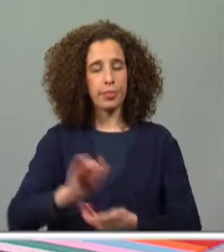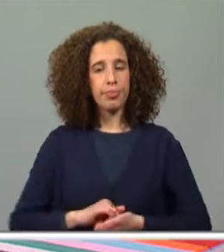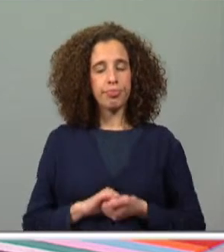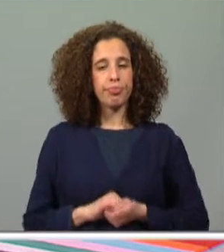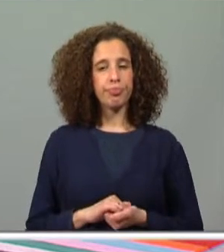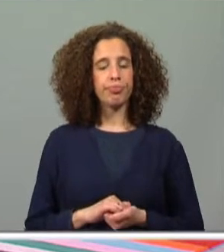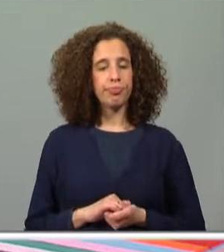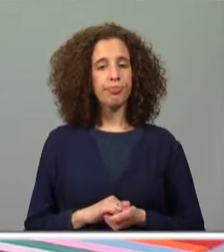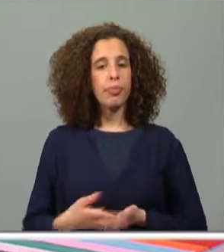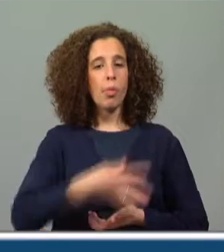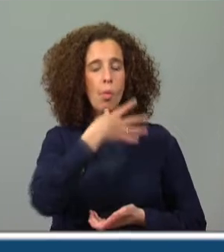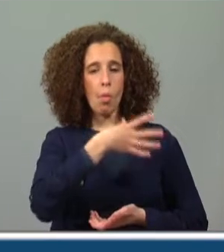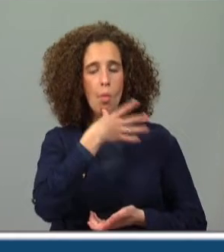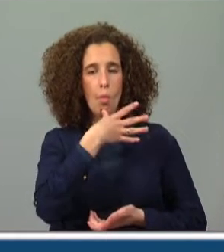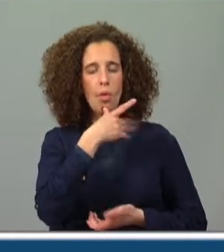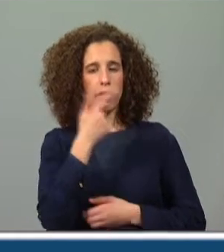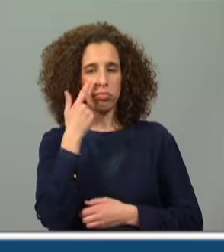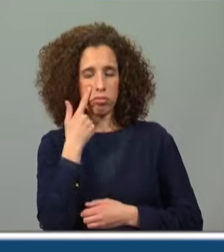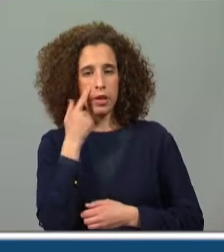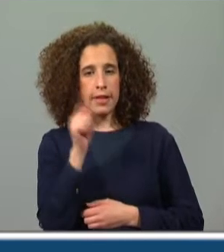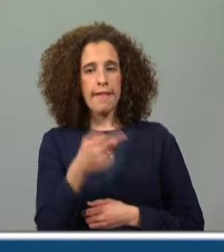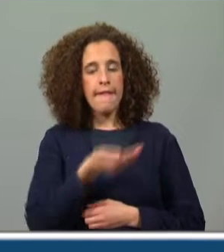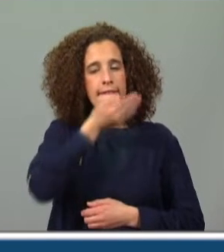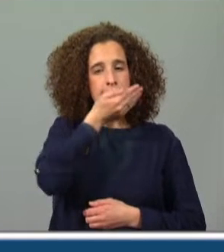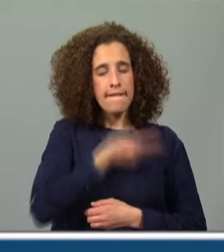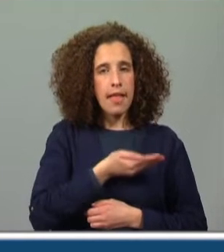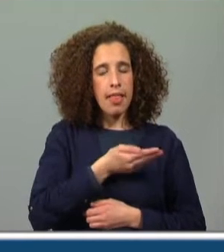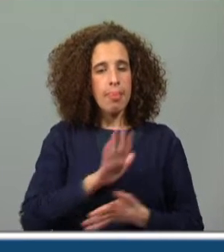e a narradora acaba por reconhecer que esta experiência anunciava que havia 敘述者最終認識到這次經歷宣布有